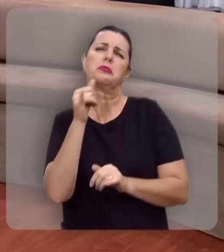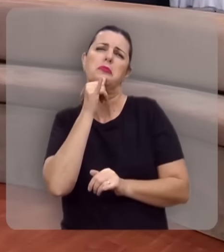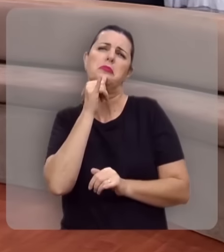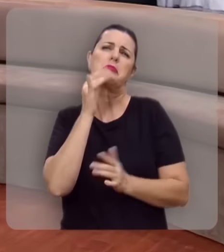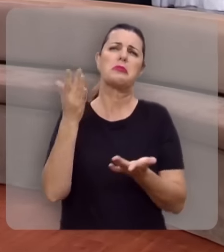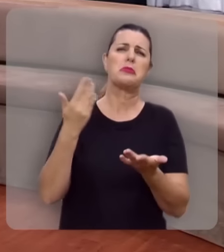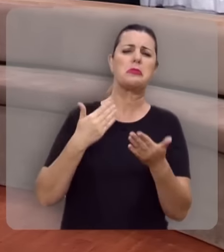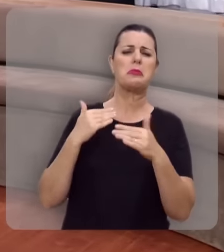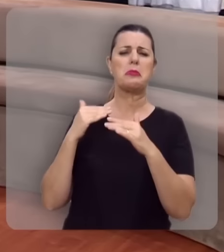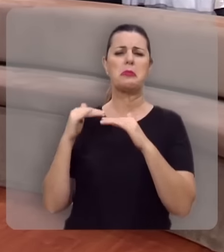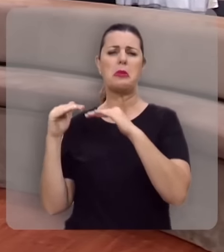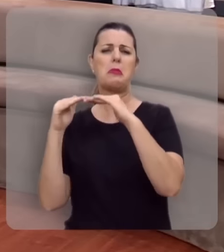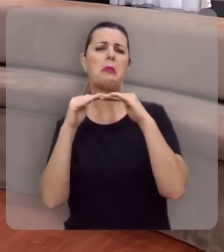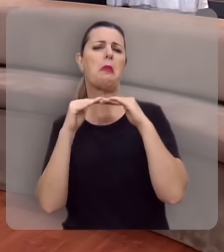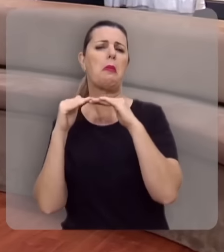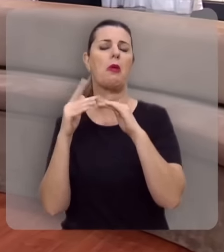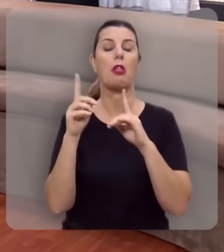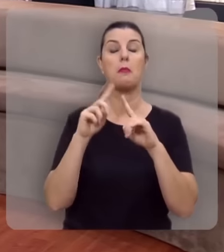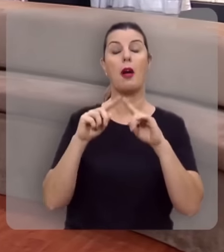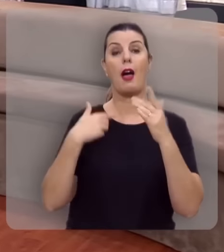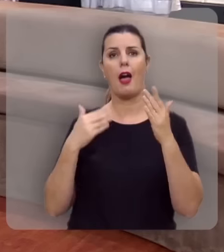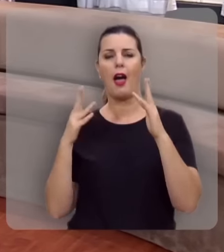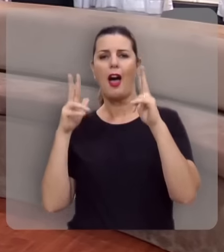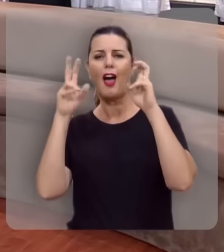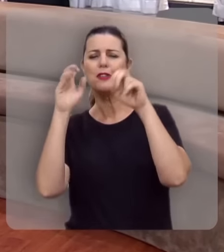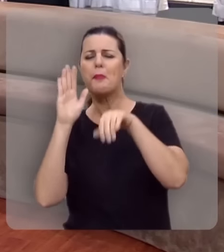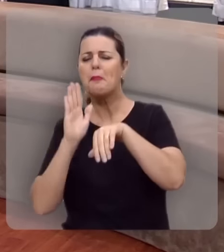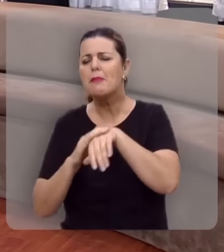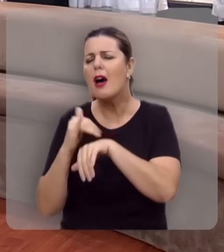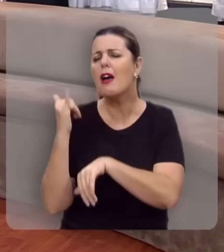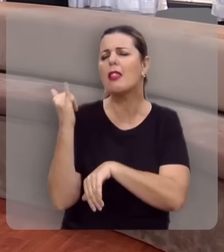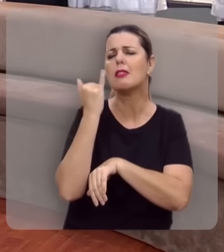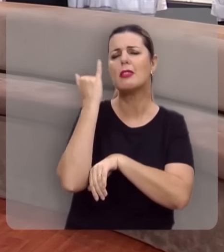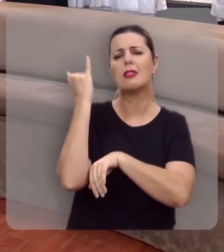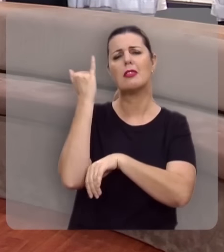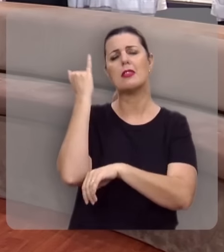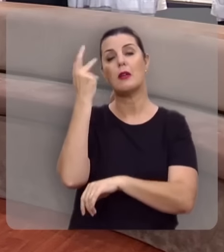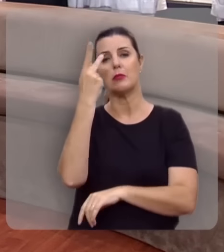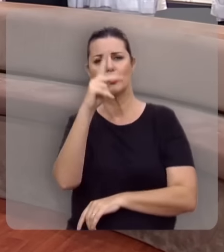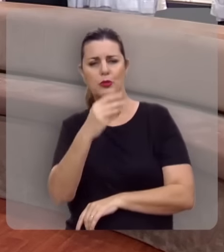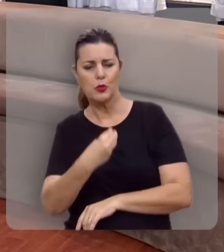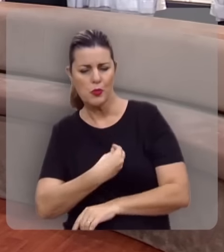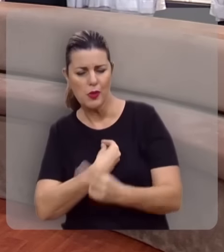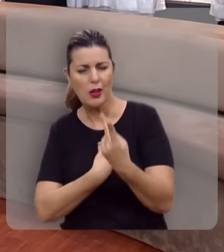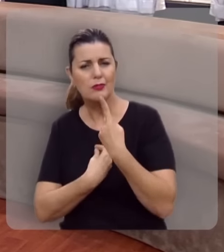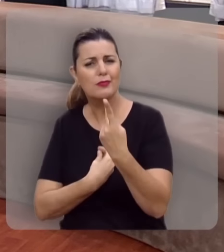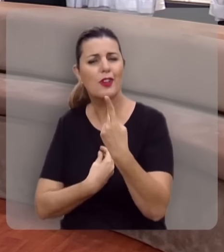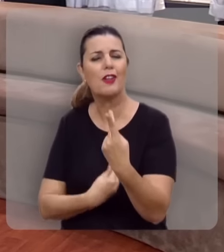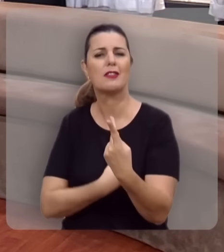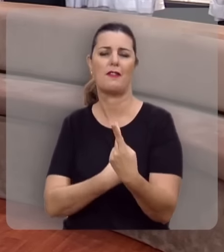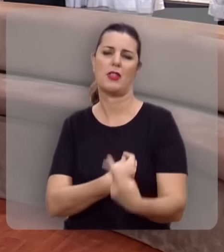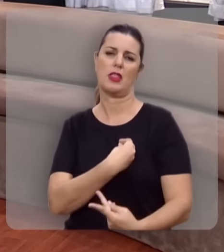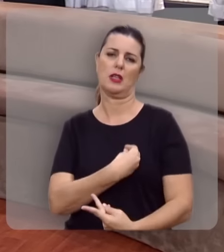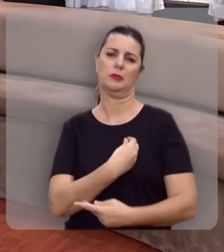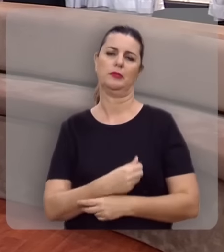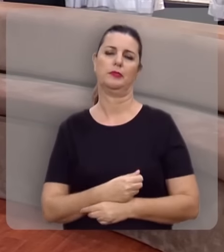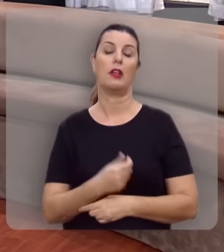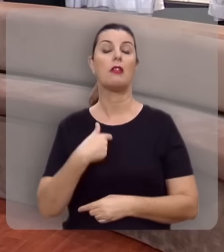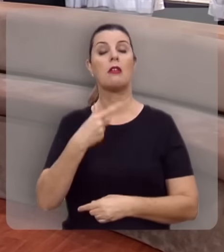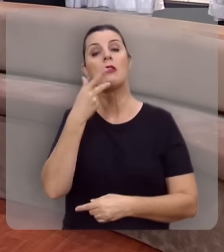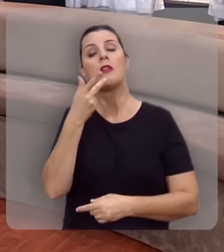superficial, mas é o assunto mais importante para sua, para mim, para nossa vida, quero falar